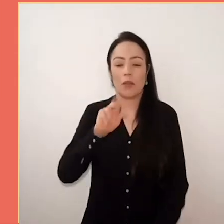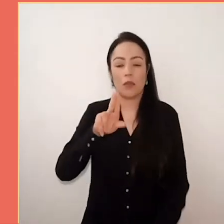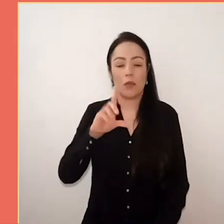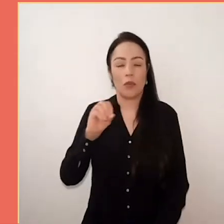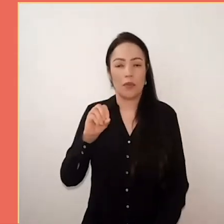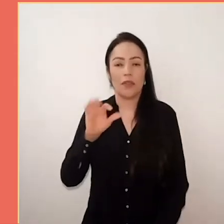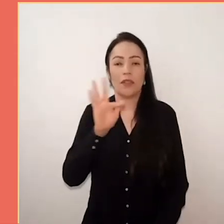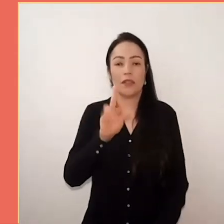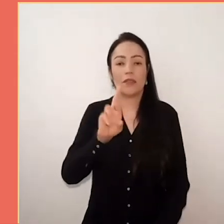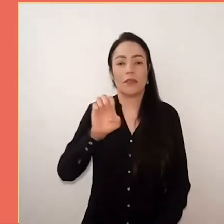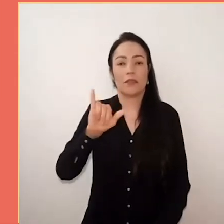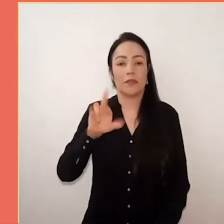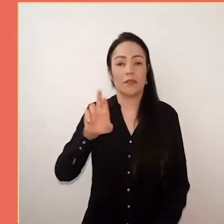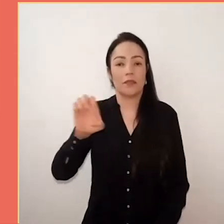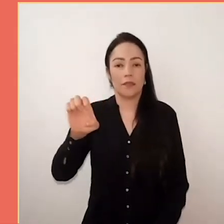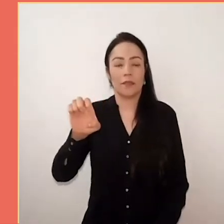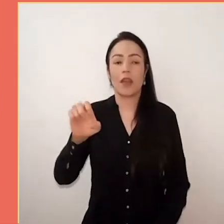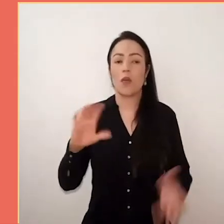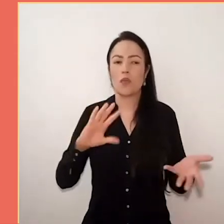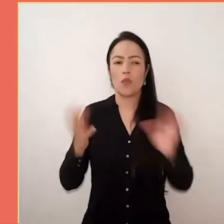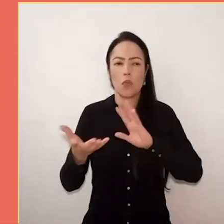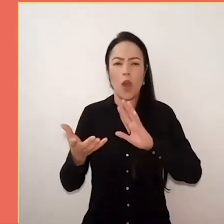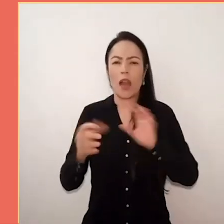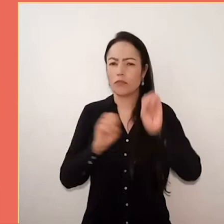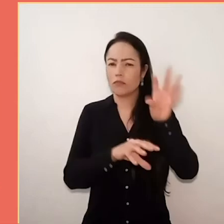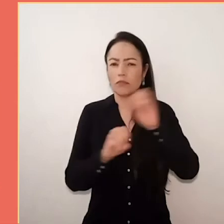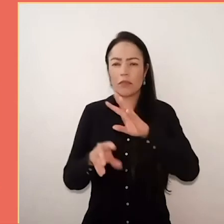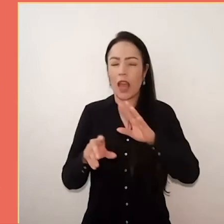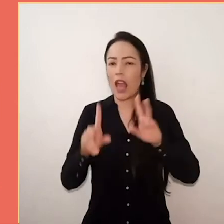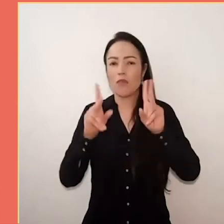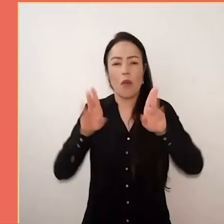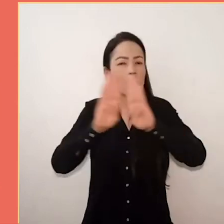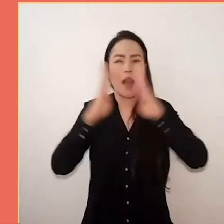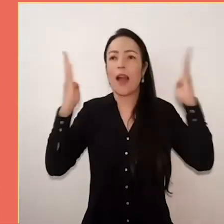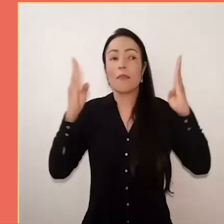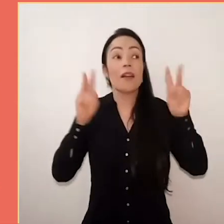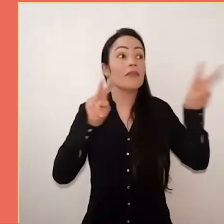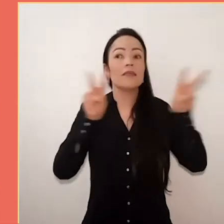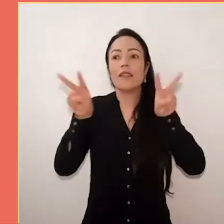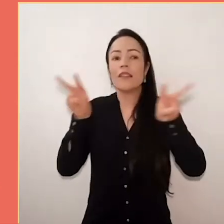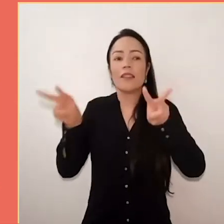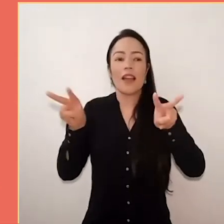uma educação transformadora pra mim é uma educação que abre janelas pra ver o outro, pra ver além do seu mundo.